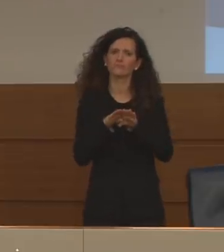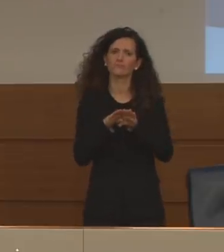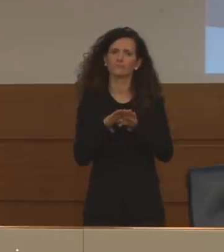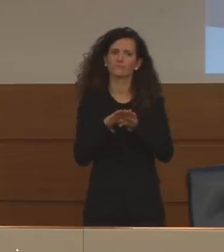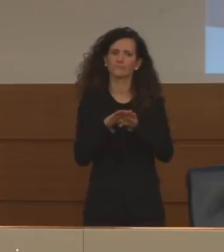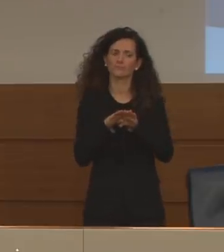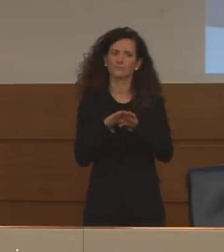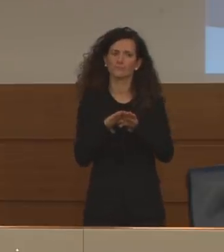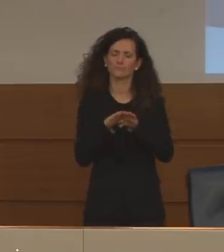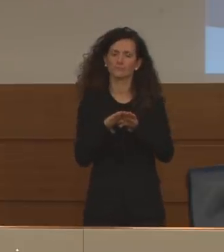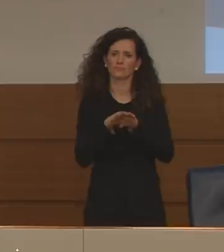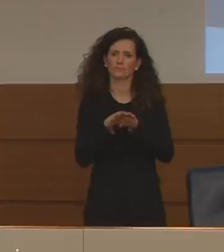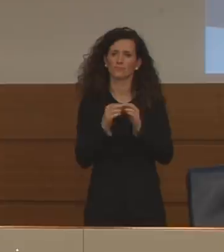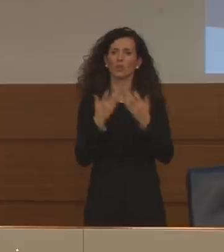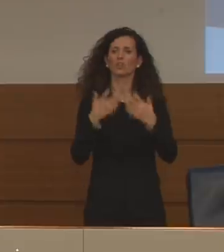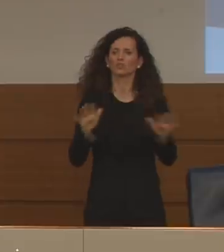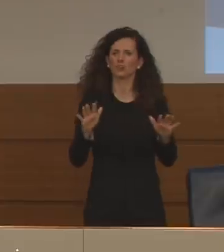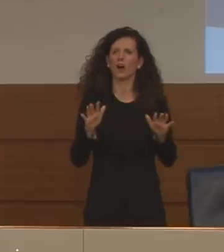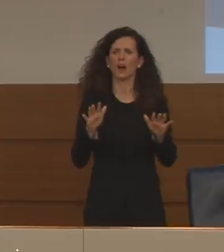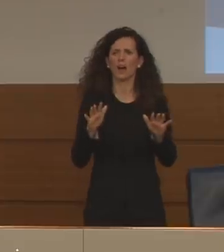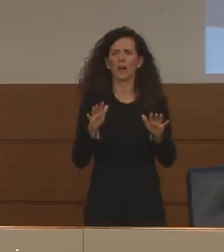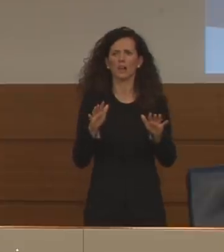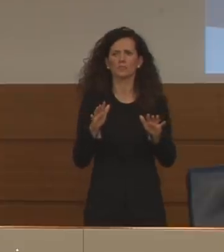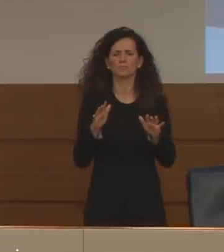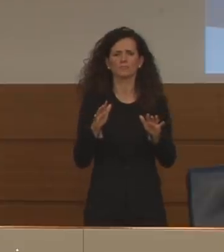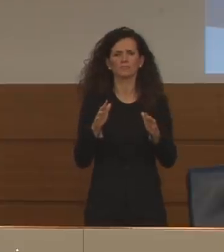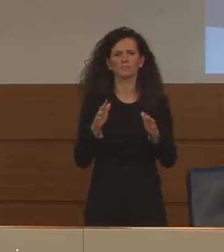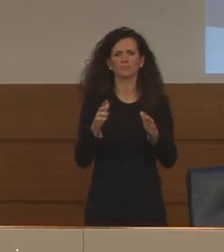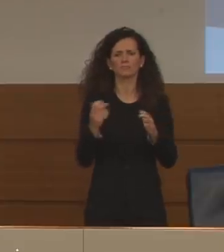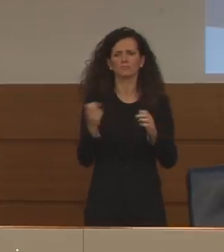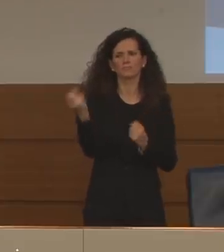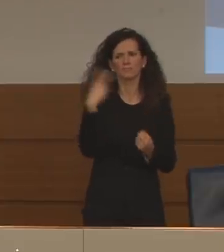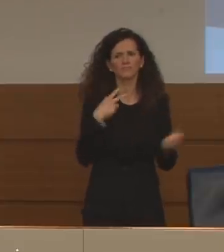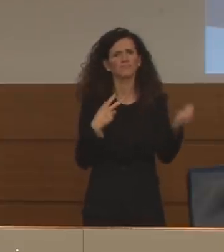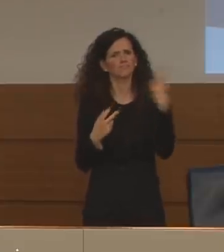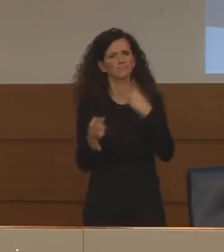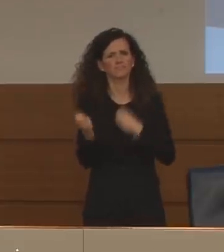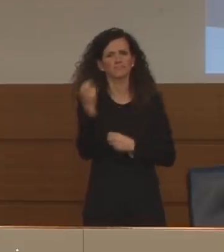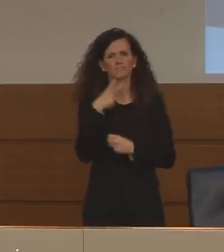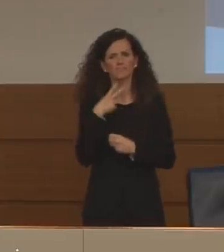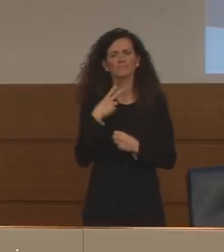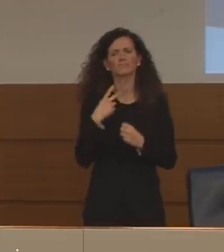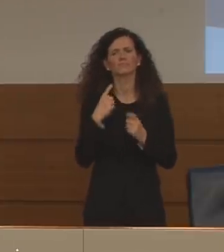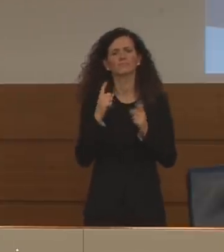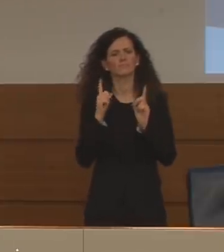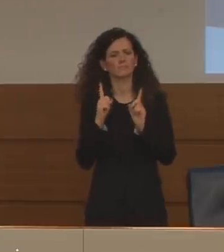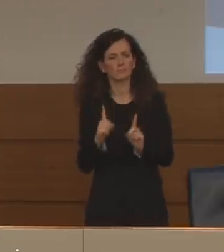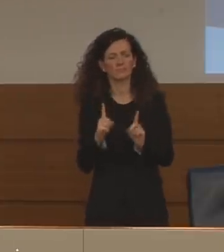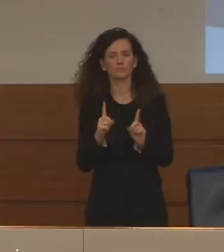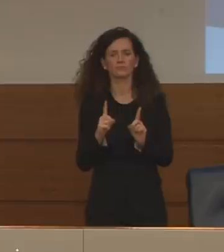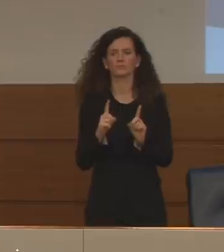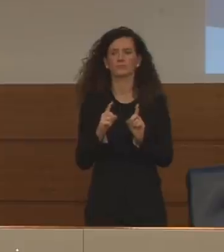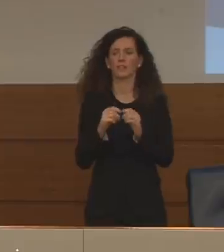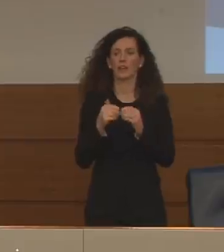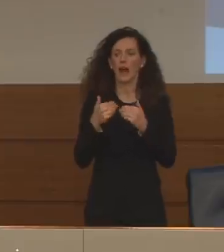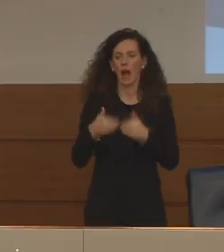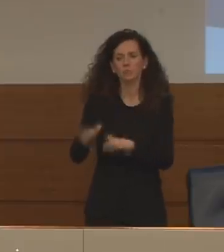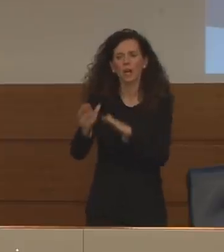da più parti ci giunge segnalazione di abbandono di animali domestici in